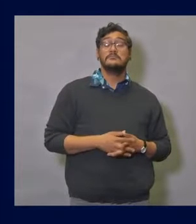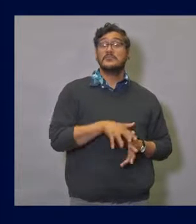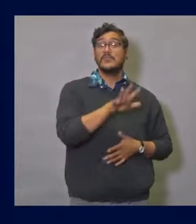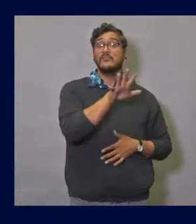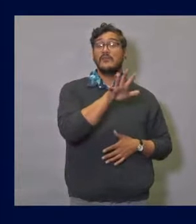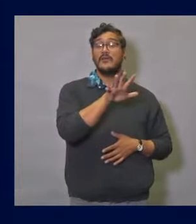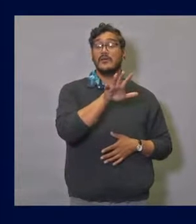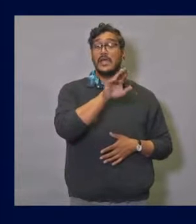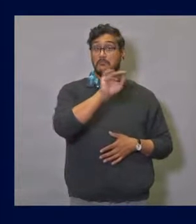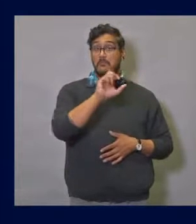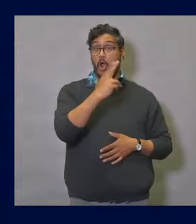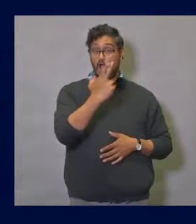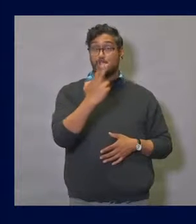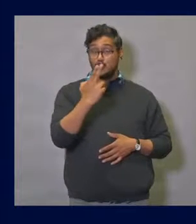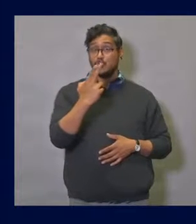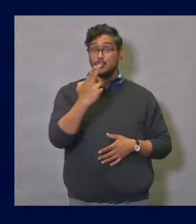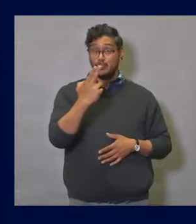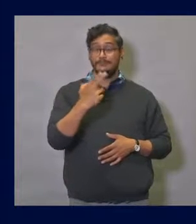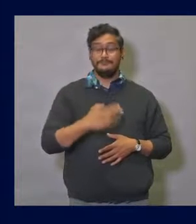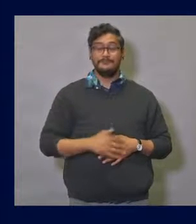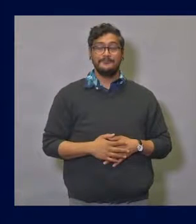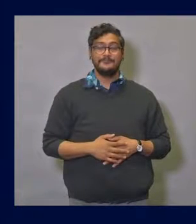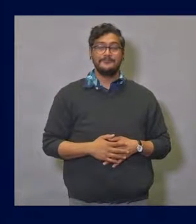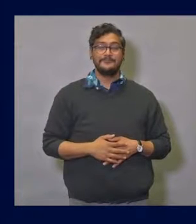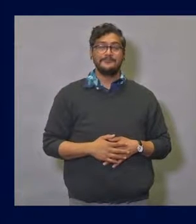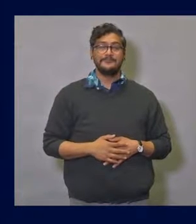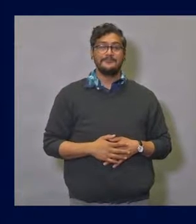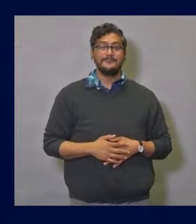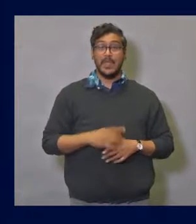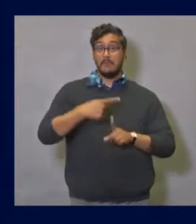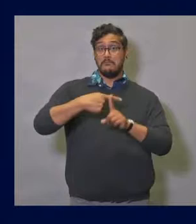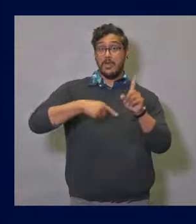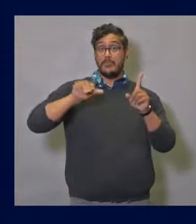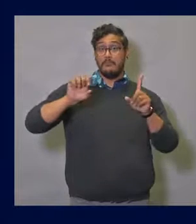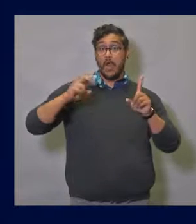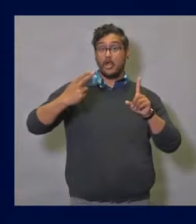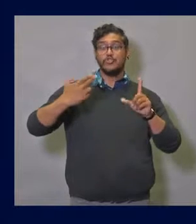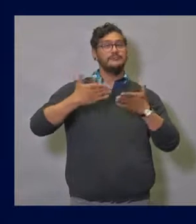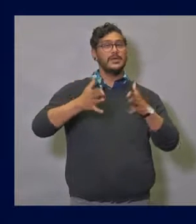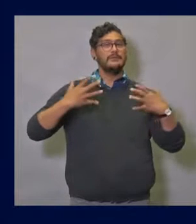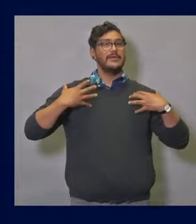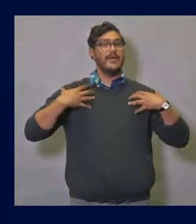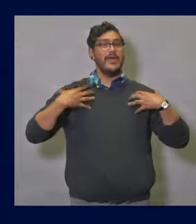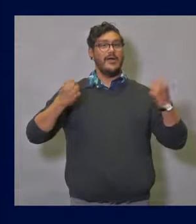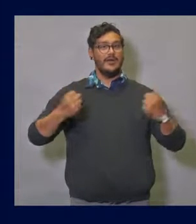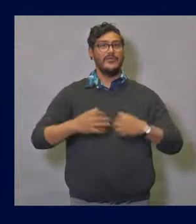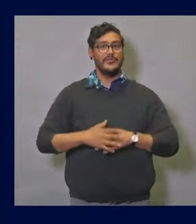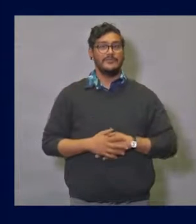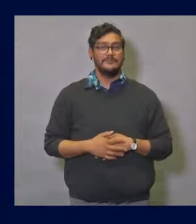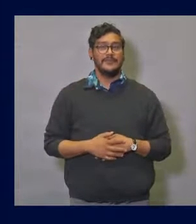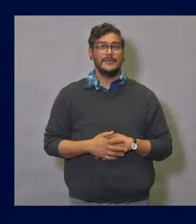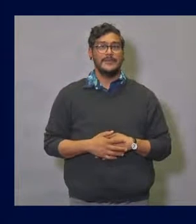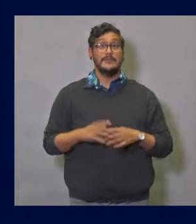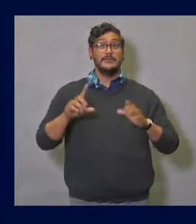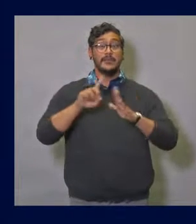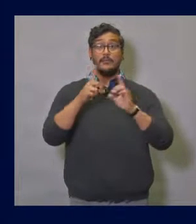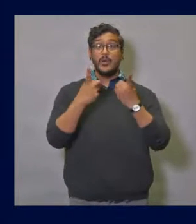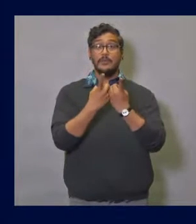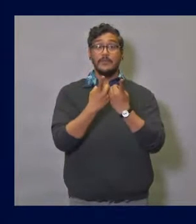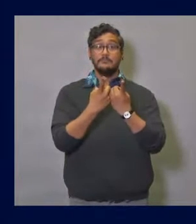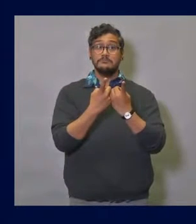NUESTRO CENTRO DE VACUNACIÓN EN